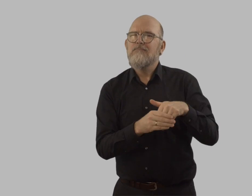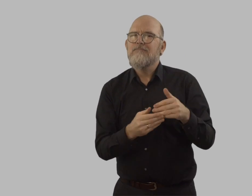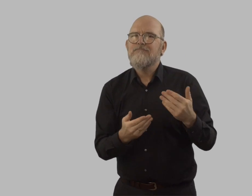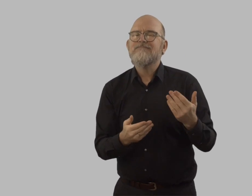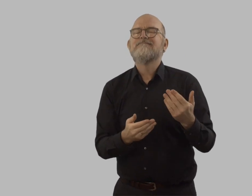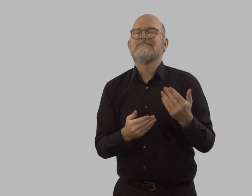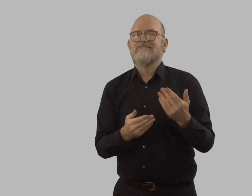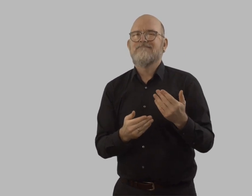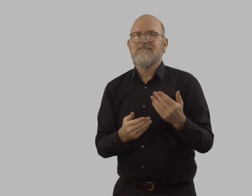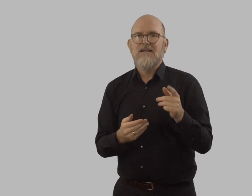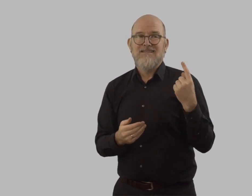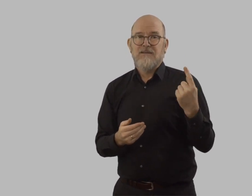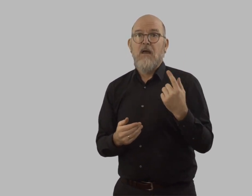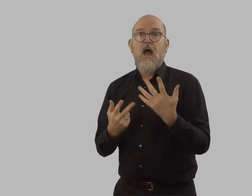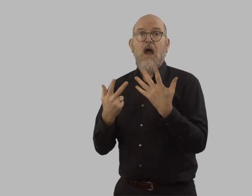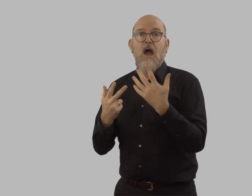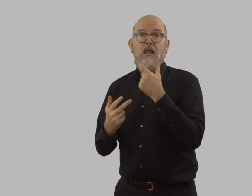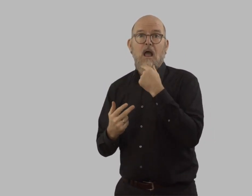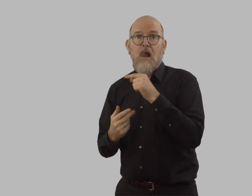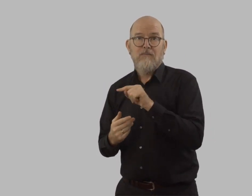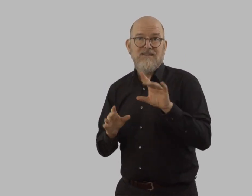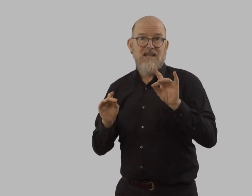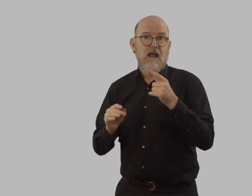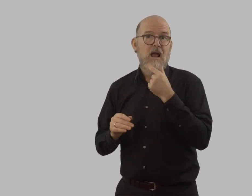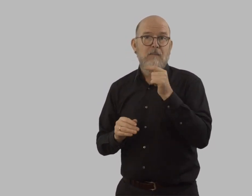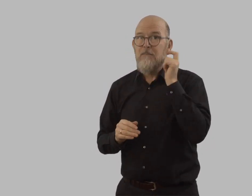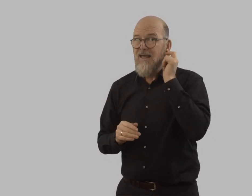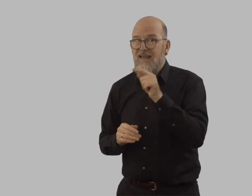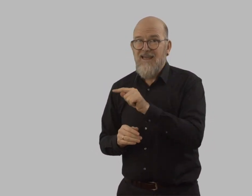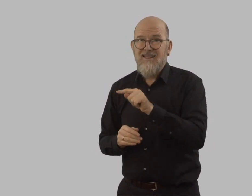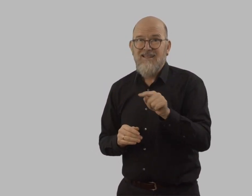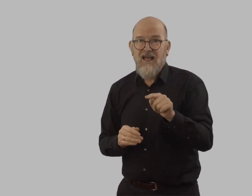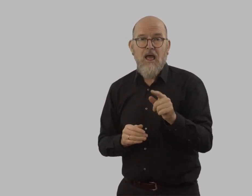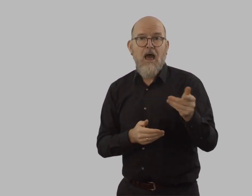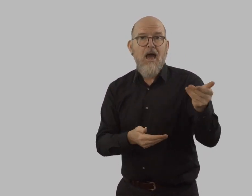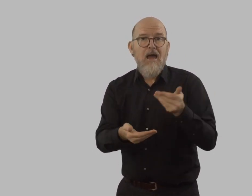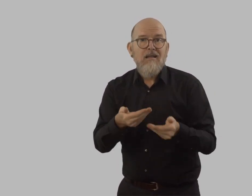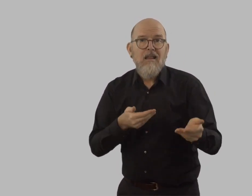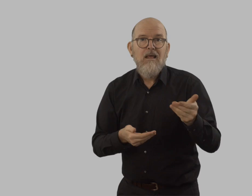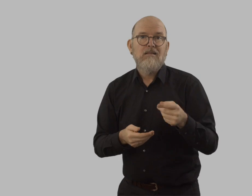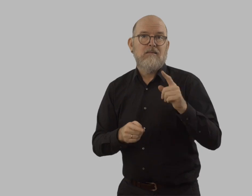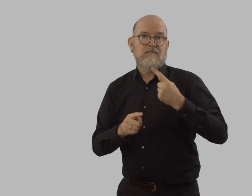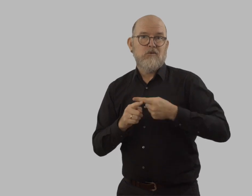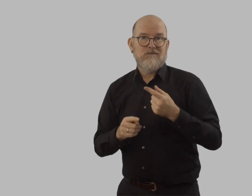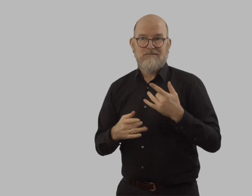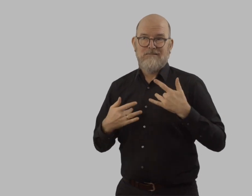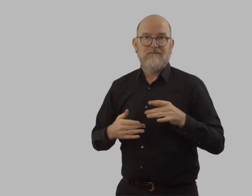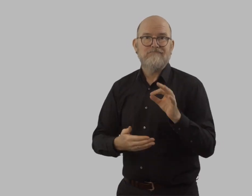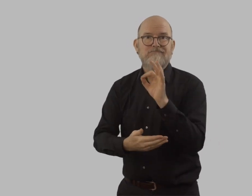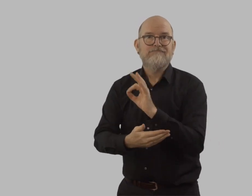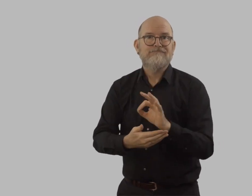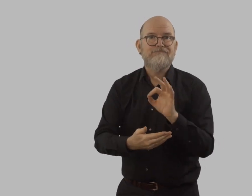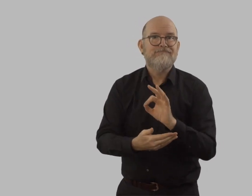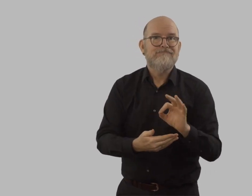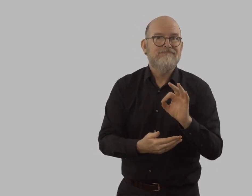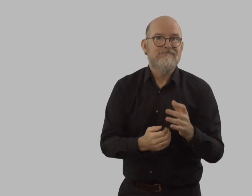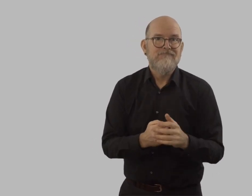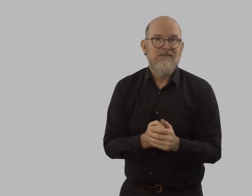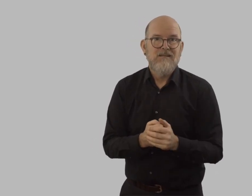weil er acht- bis zehnjährige Mädchen eingeladen und nackt gezeichnet hatte.